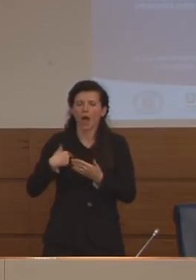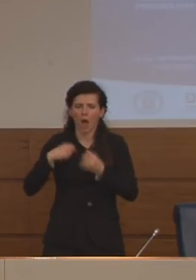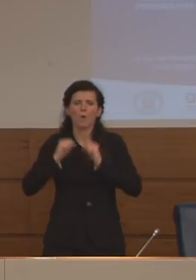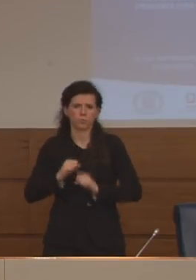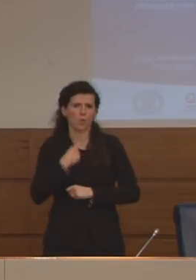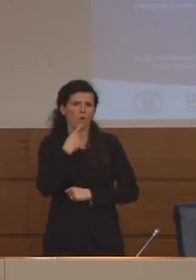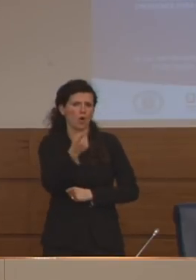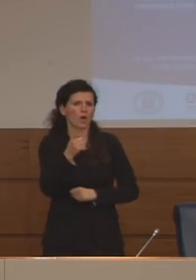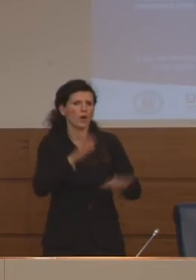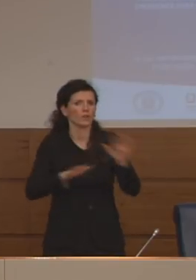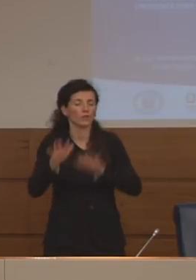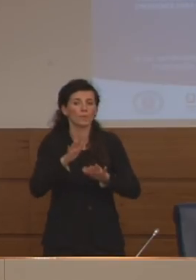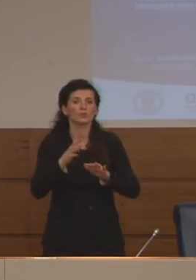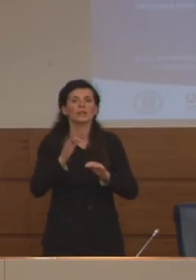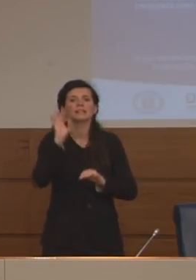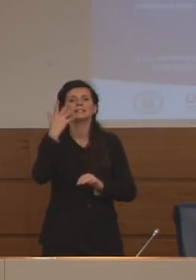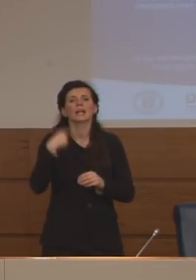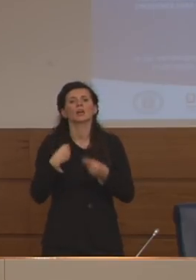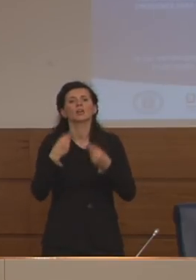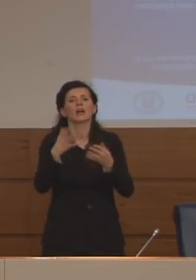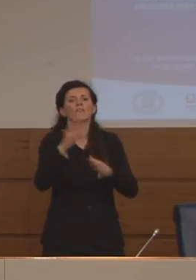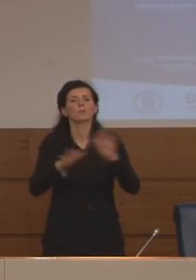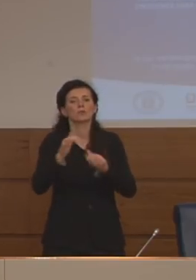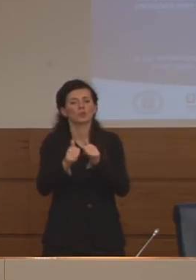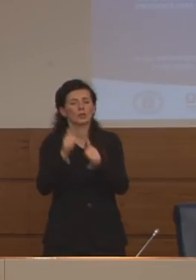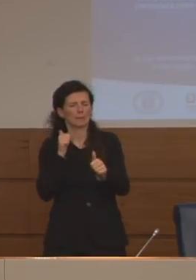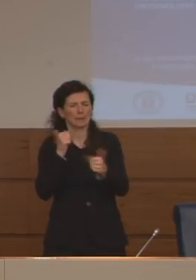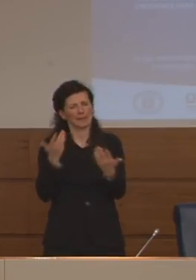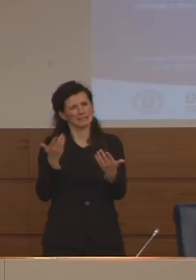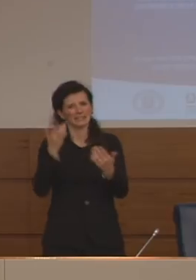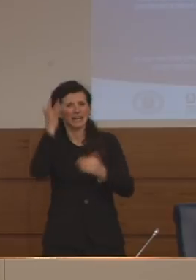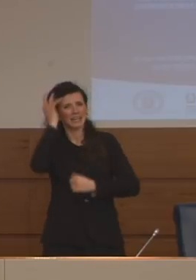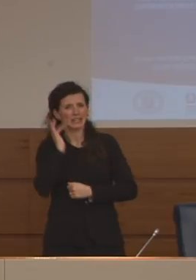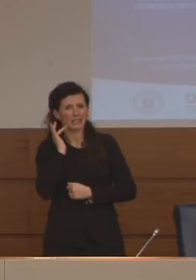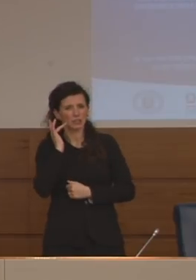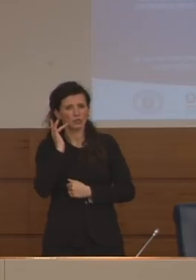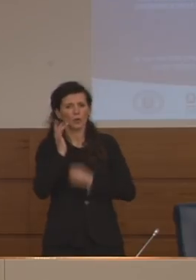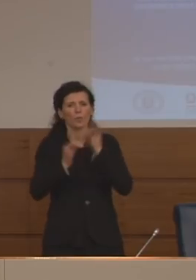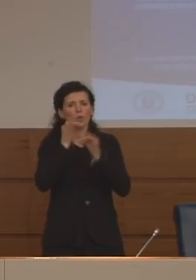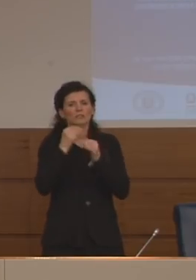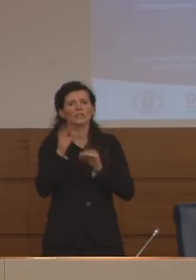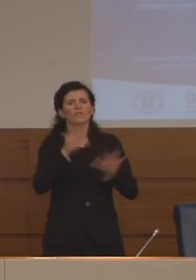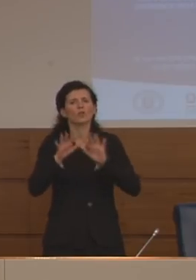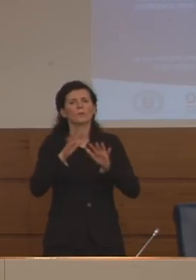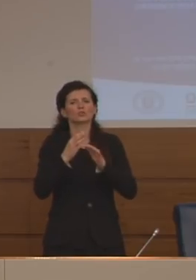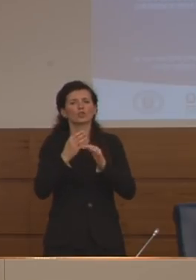essere azzardato o comunque poi non dare un'informazione corretta. Quello che posso confermare però...